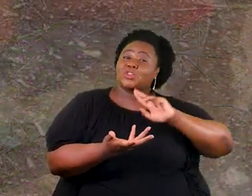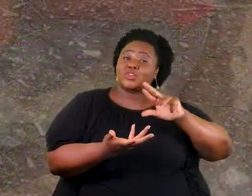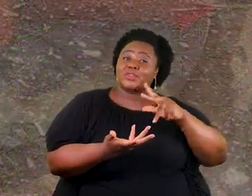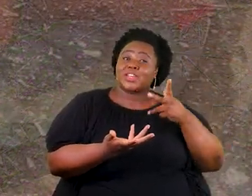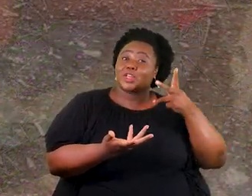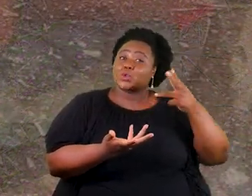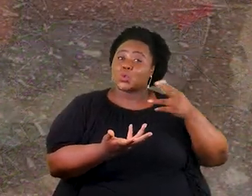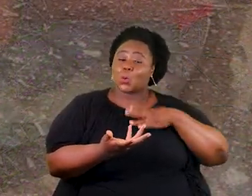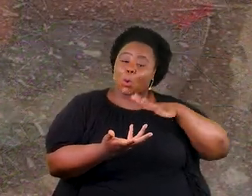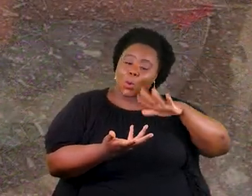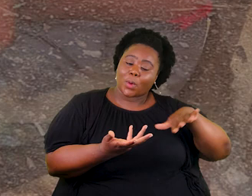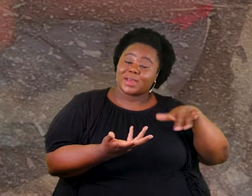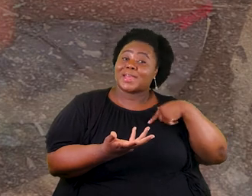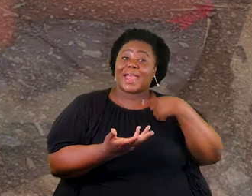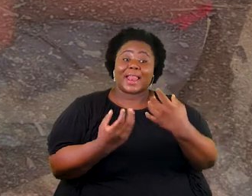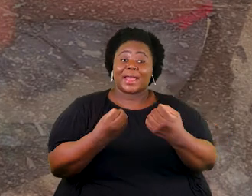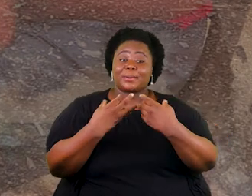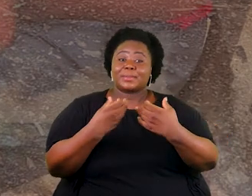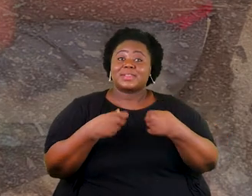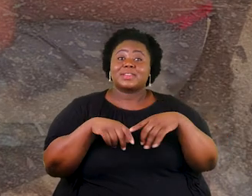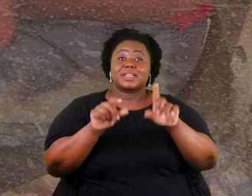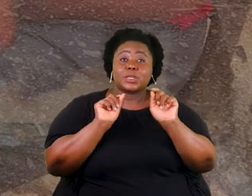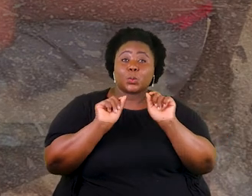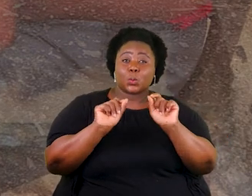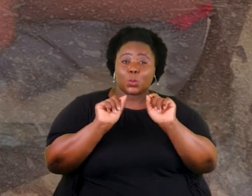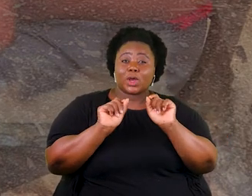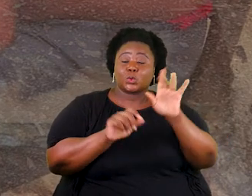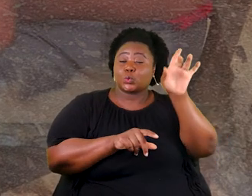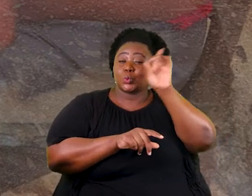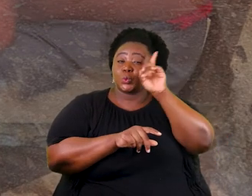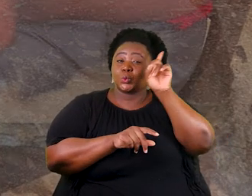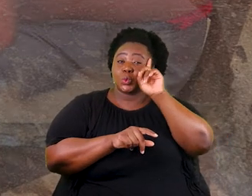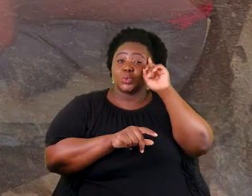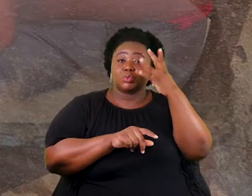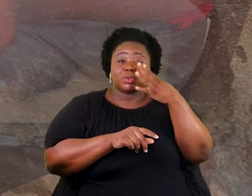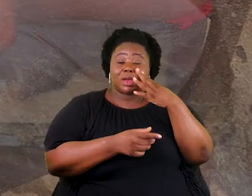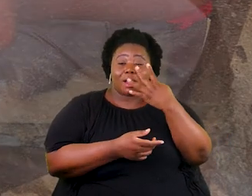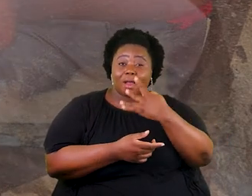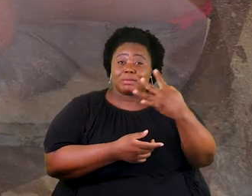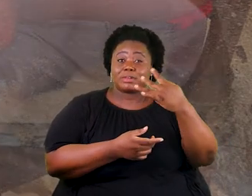Ela me ensina todos os dias a me encantar com as pequenas coisas da vida.